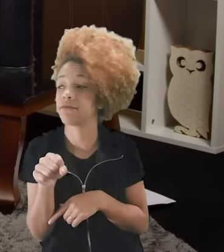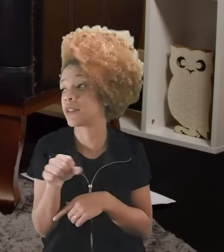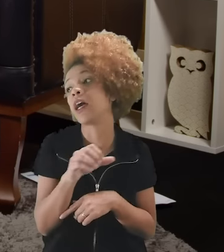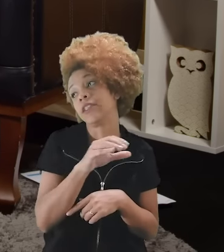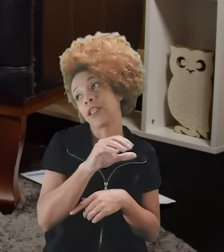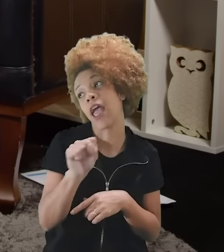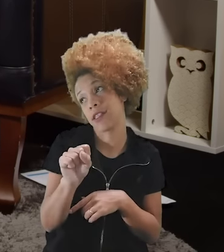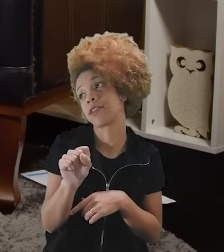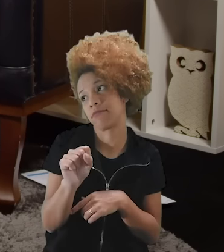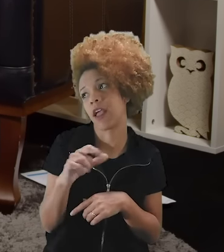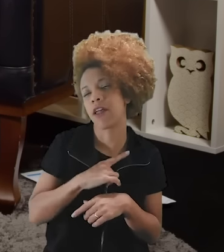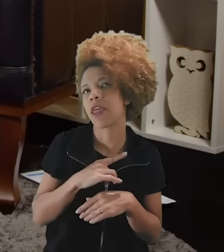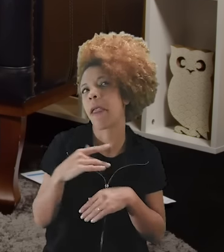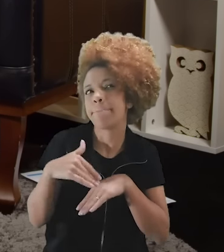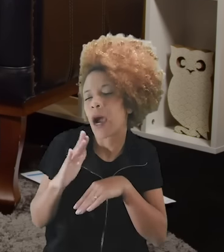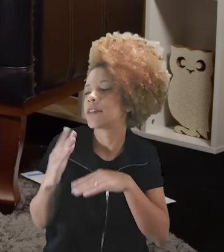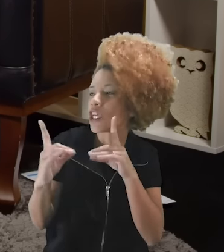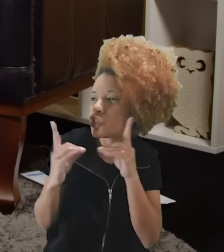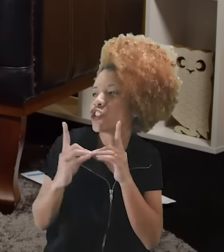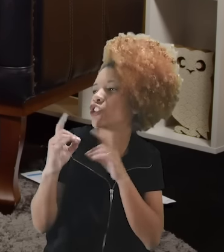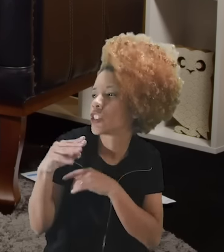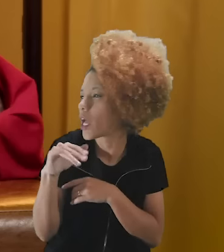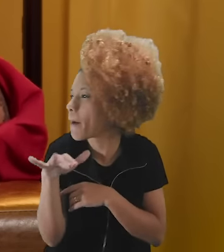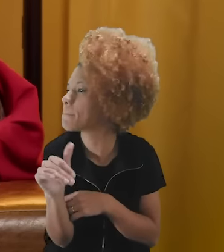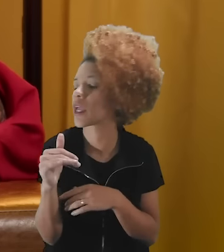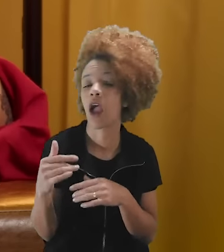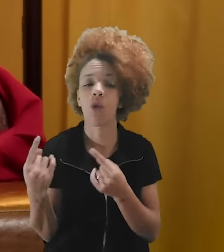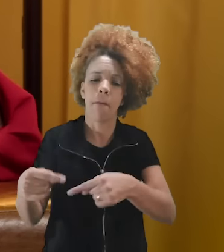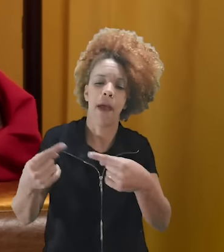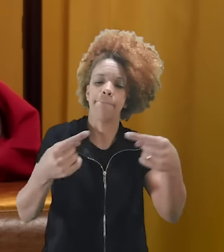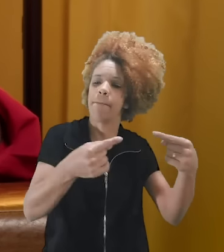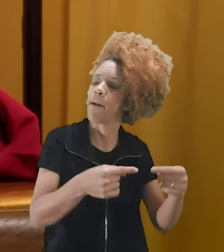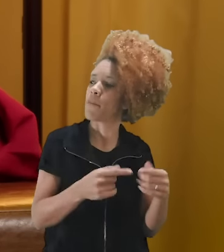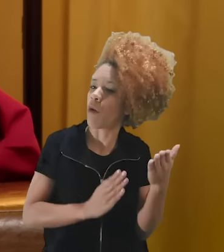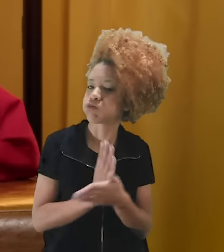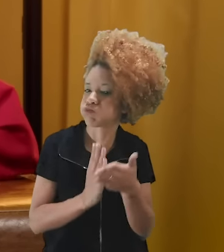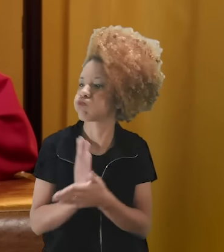ah Dante acho que tem mais dinamismo né Cada round cada rodada é uma coisa nova você nasce ali com a